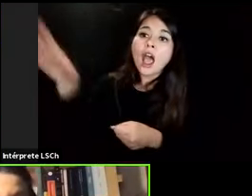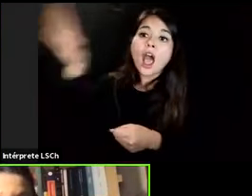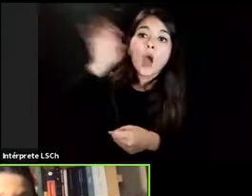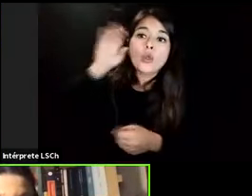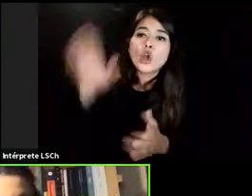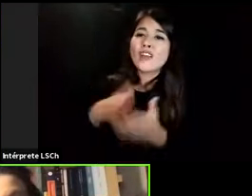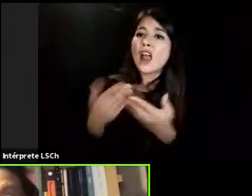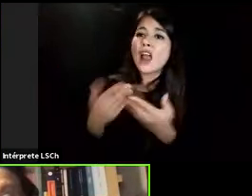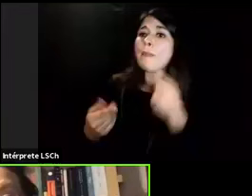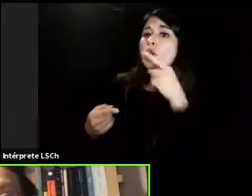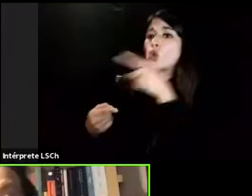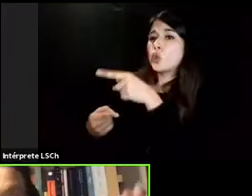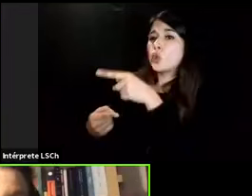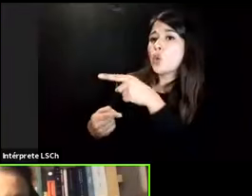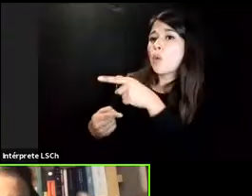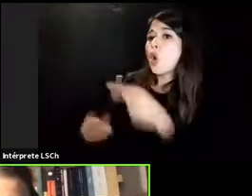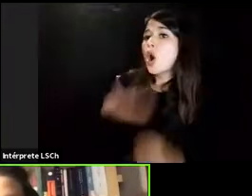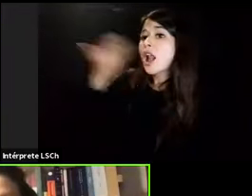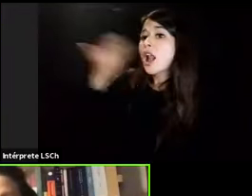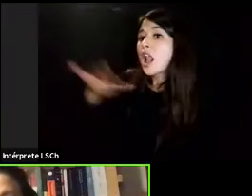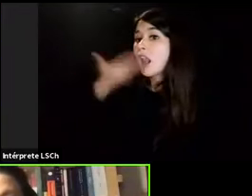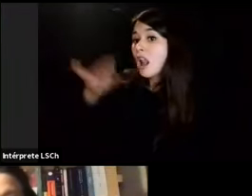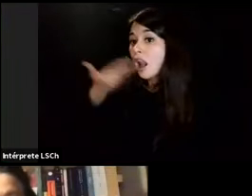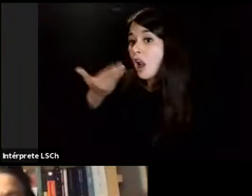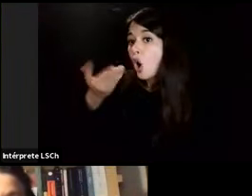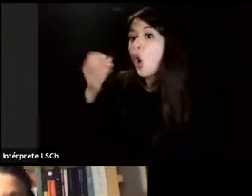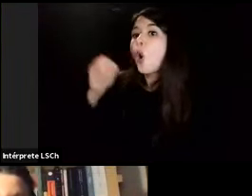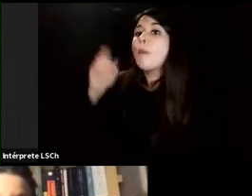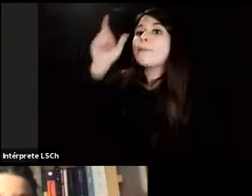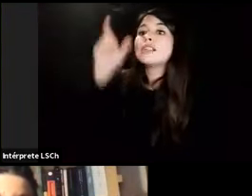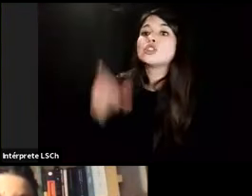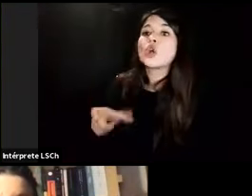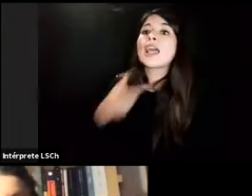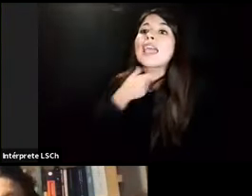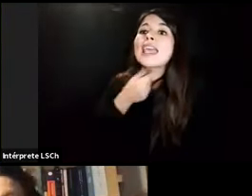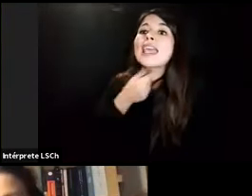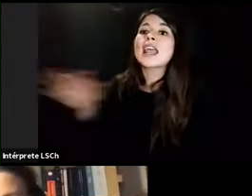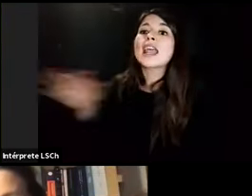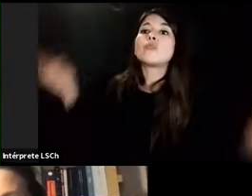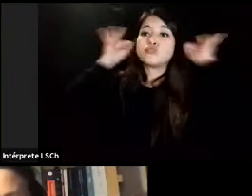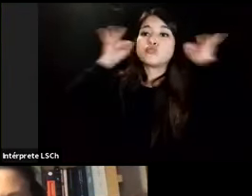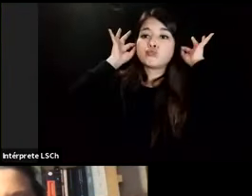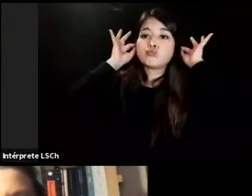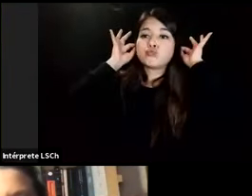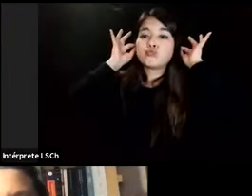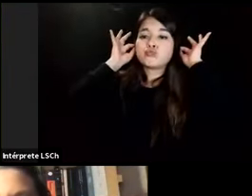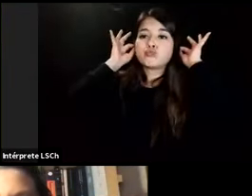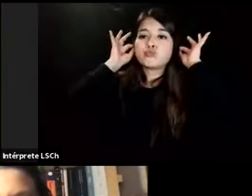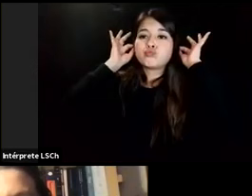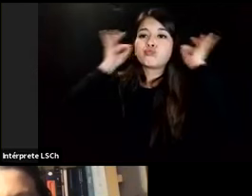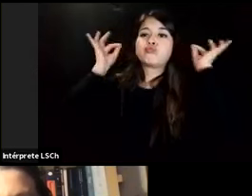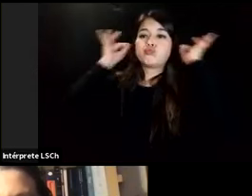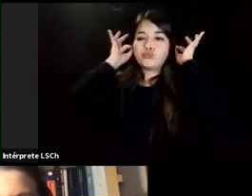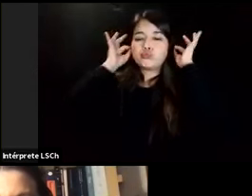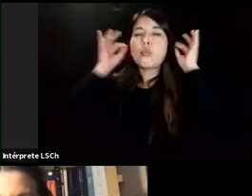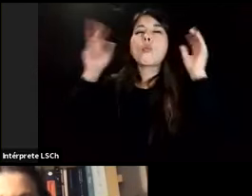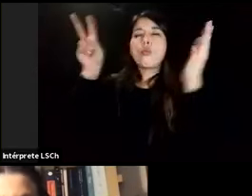narrador a leer personas que creen que quiere consumir audiolibros yo creo que personas que están